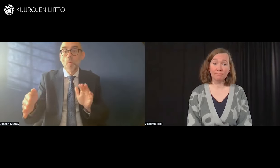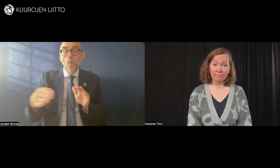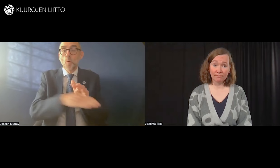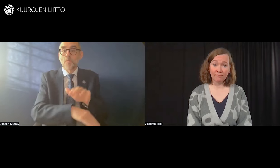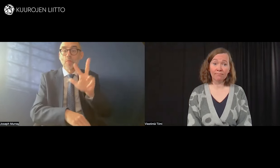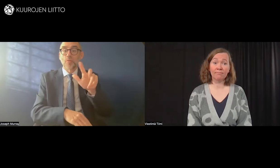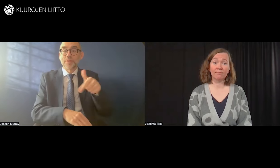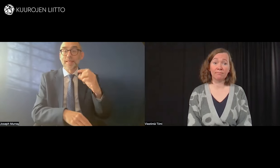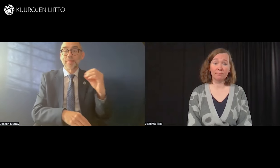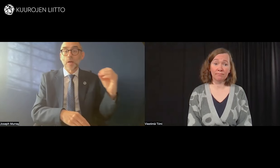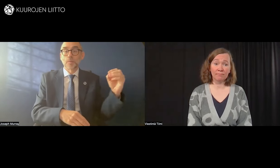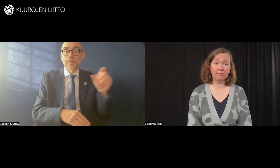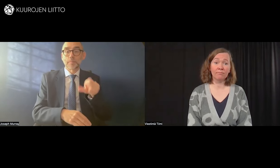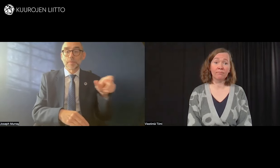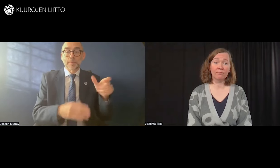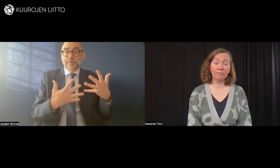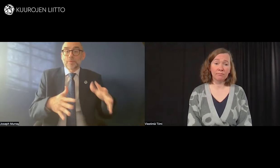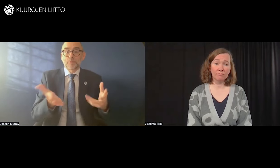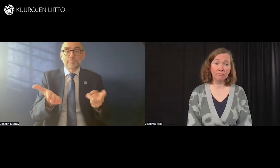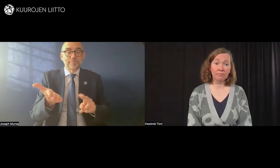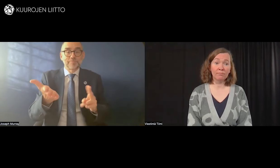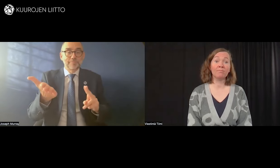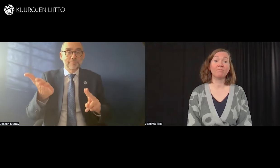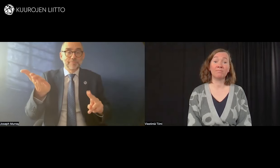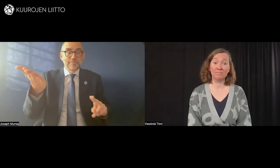Yli kolme tuhatta ihmistä on jo lisännyt allekirjoituksensa.